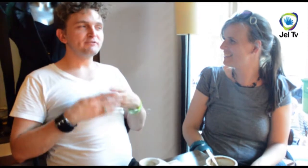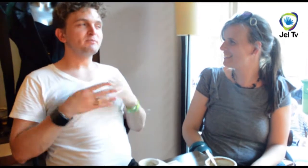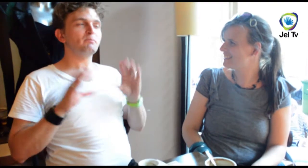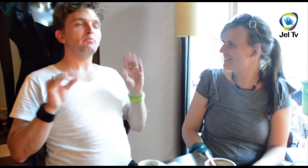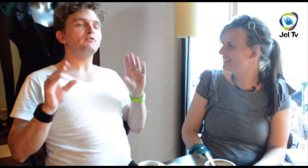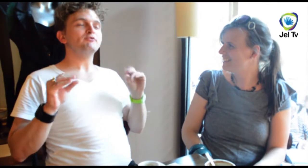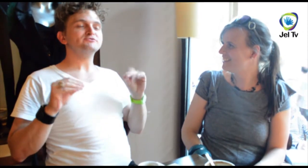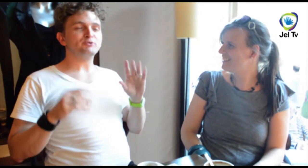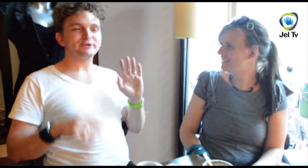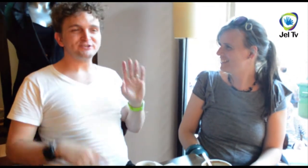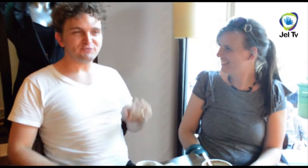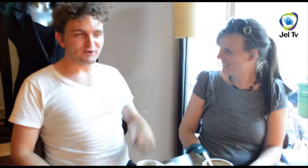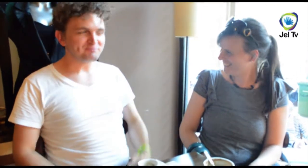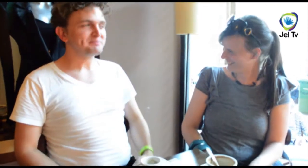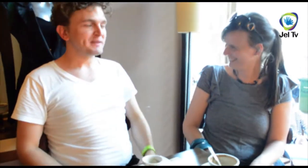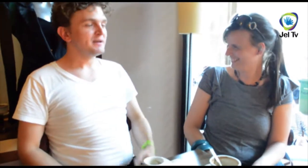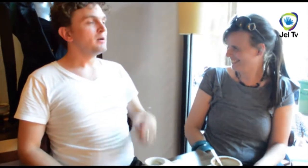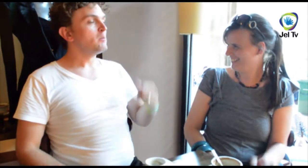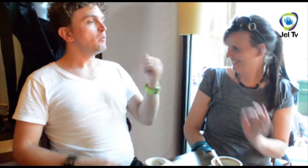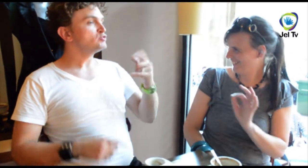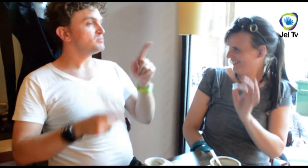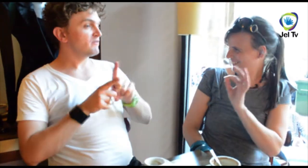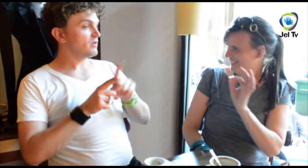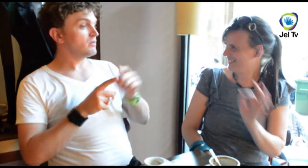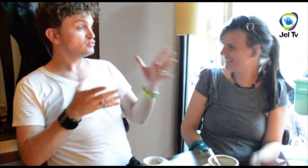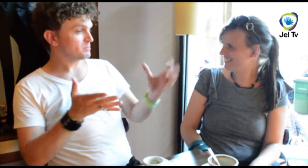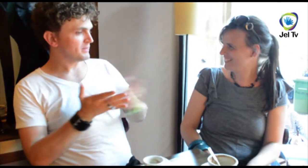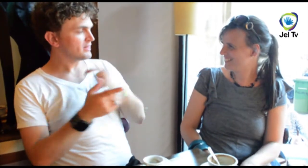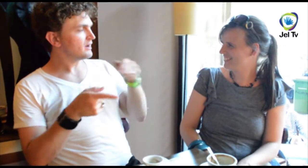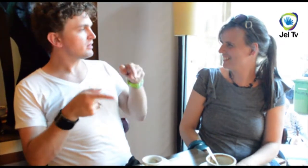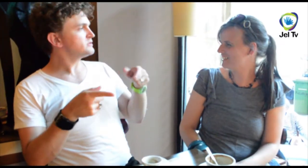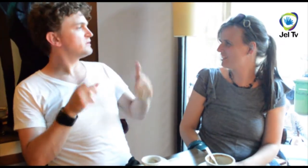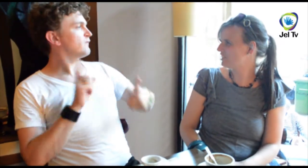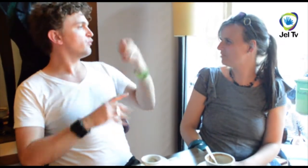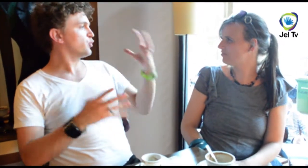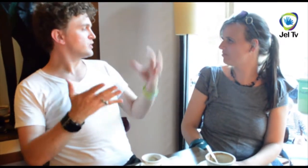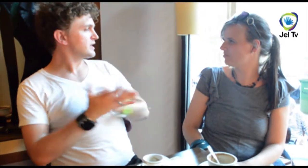Igen, van, bőven sok is van! Most hogy megnyertem a főnyereményt.